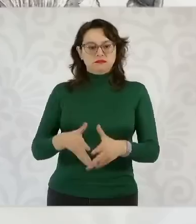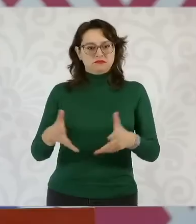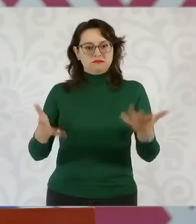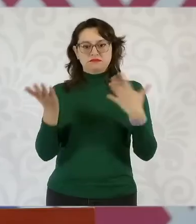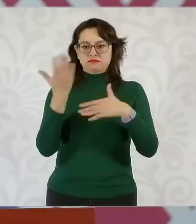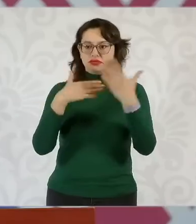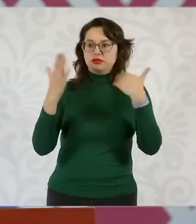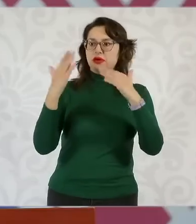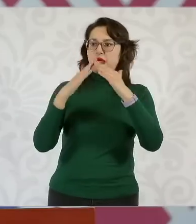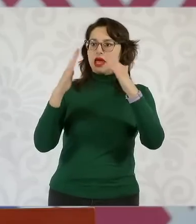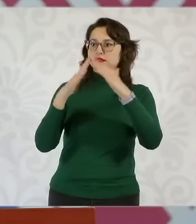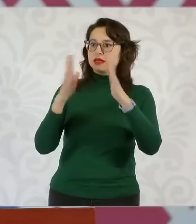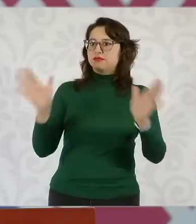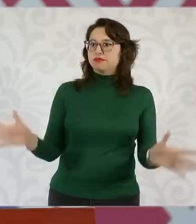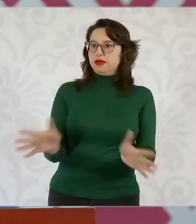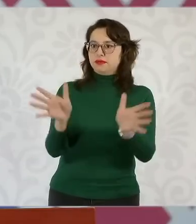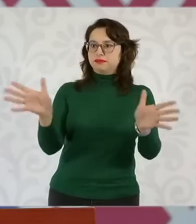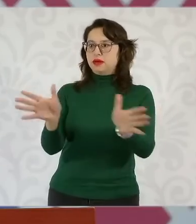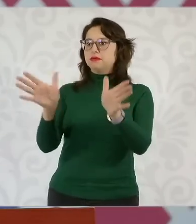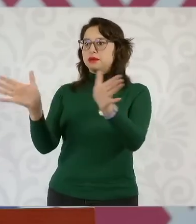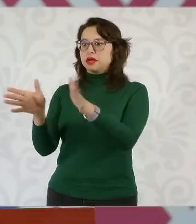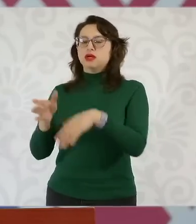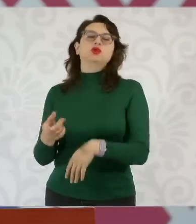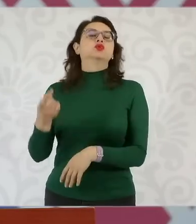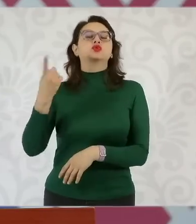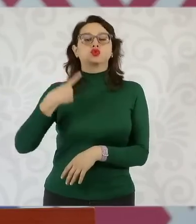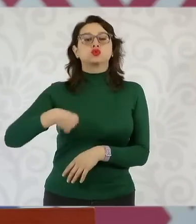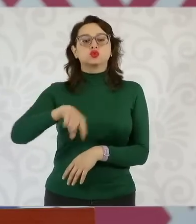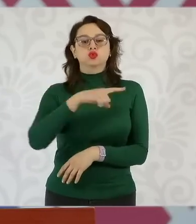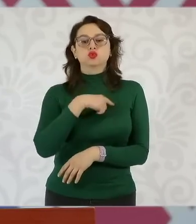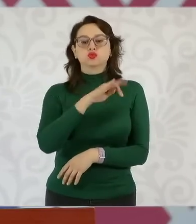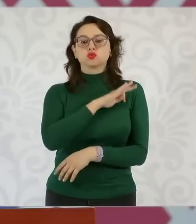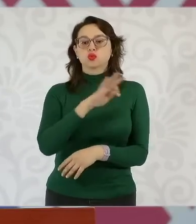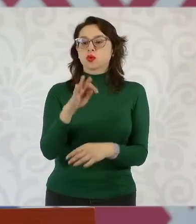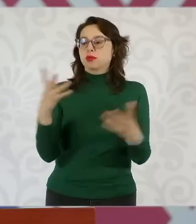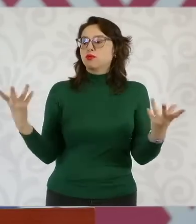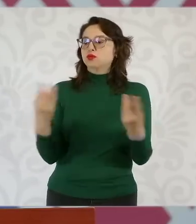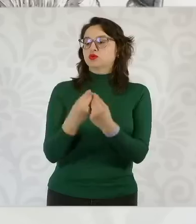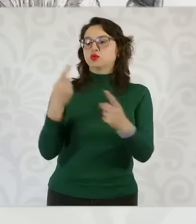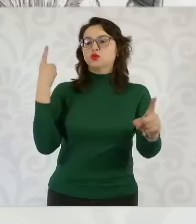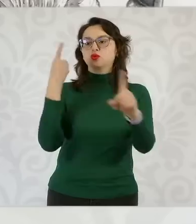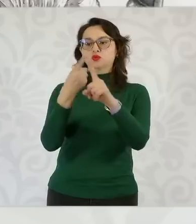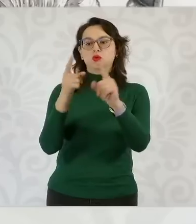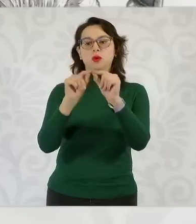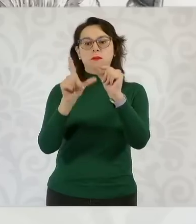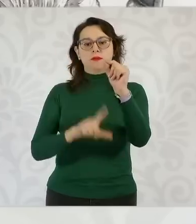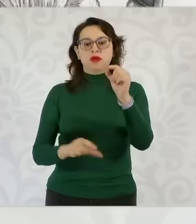vivienda estamos listos para seguir construyendo juntos un México más fuerte más próspero y